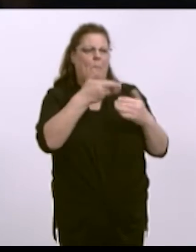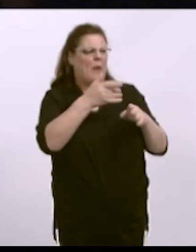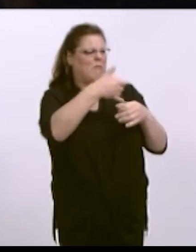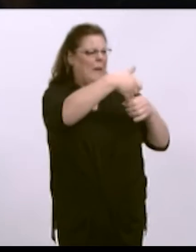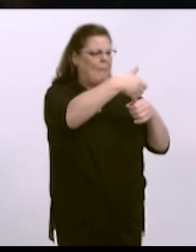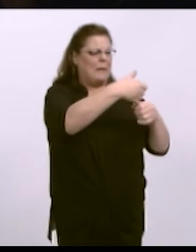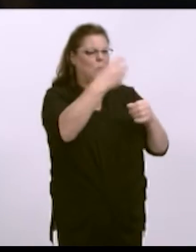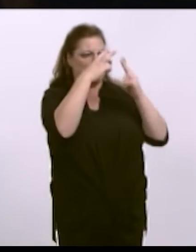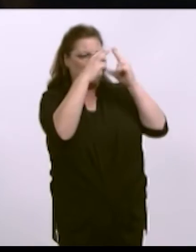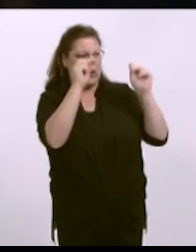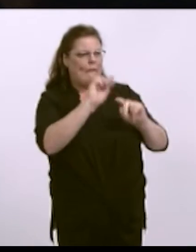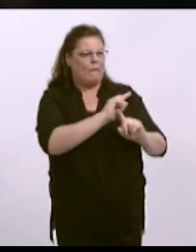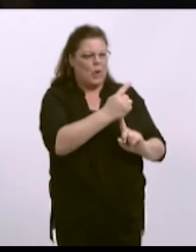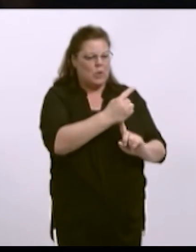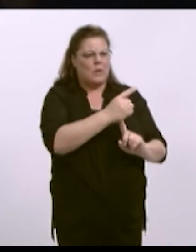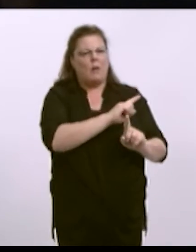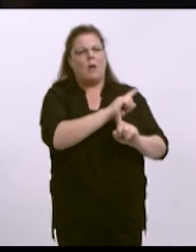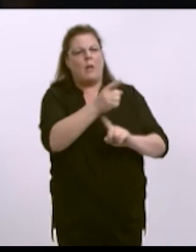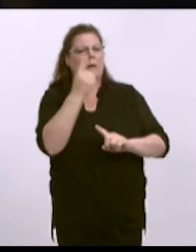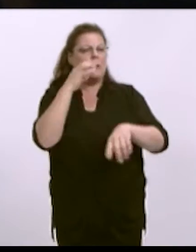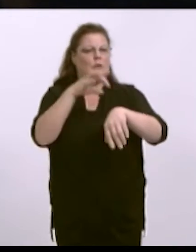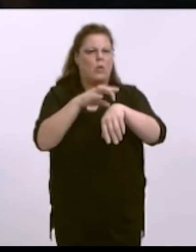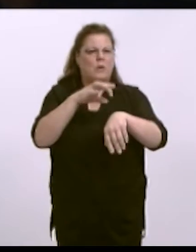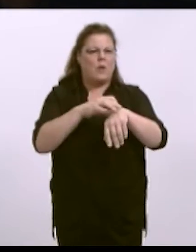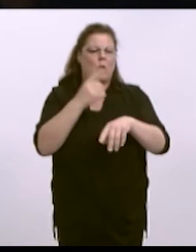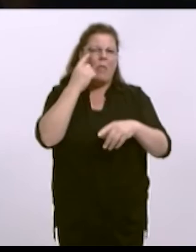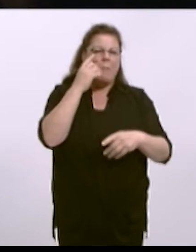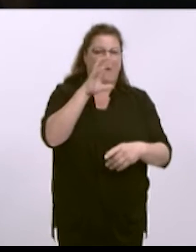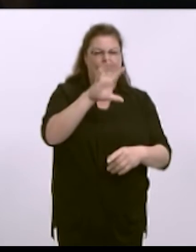50 o gleifion cymhleth sydd ddim ond yn gallu cael eu gweld gan feddyg teulu. Beth allwch